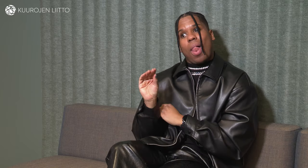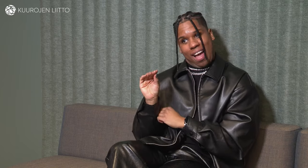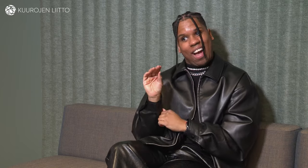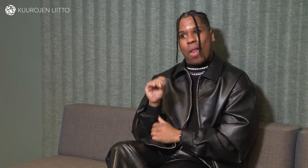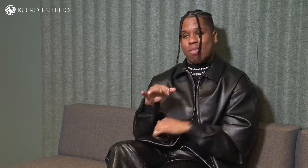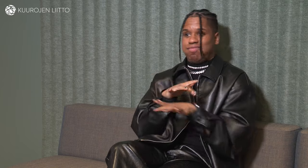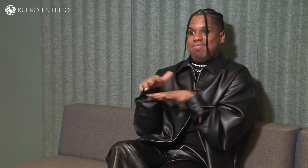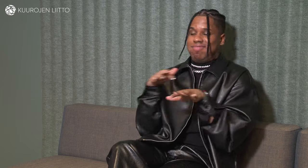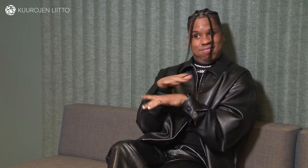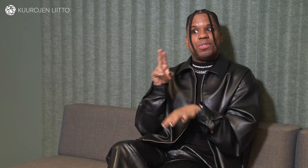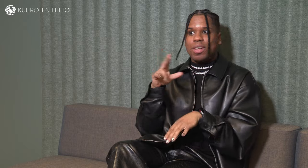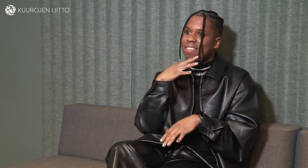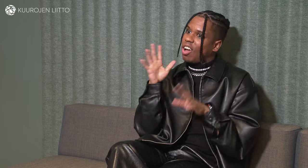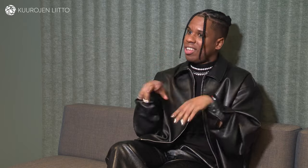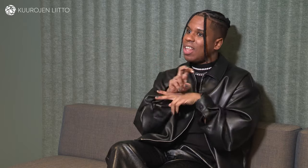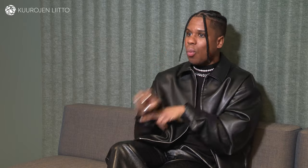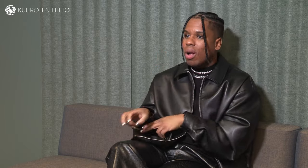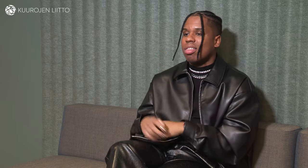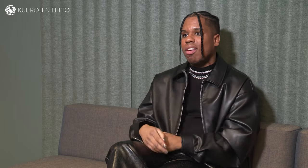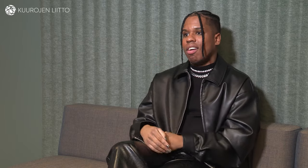Kyllä vain, on ollut kiva seurata kaikkea tätä kuhinaa.